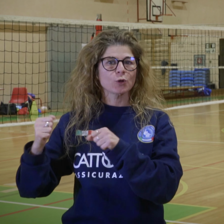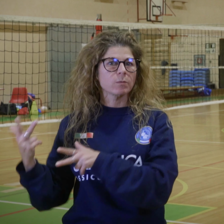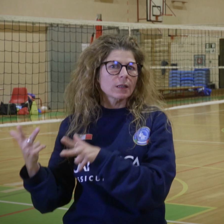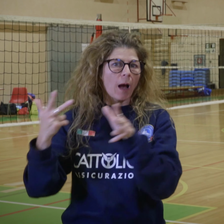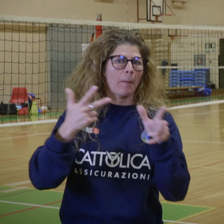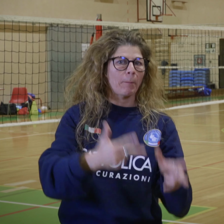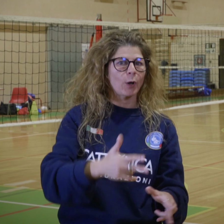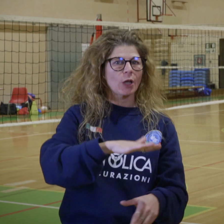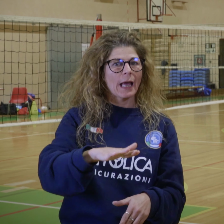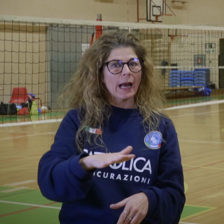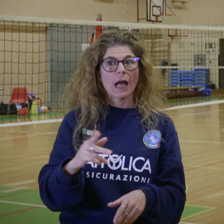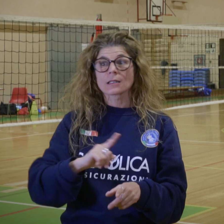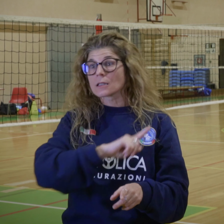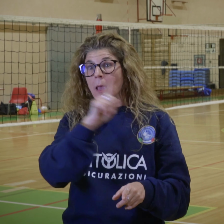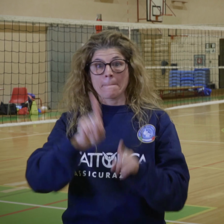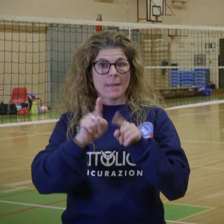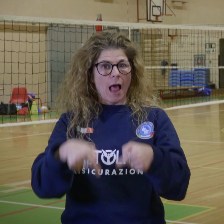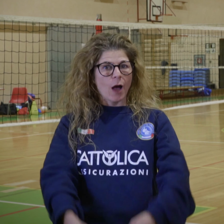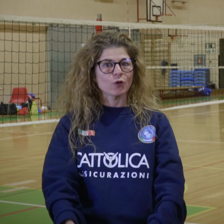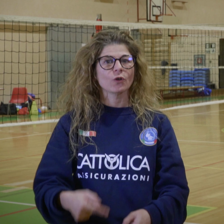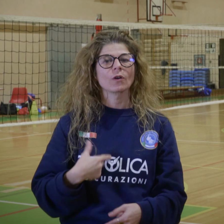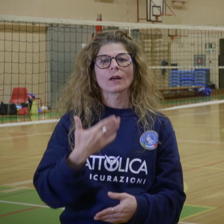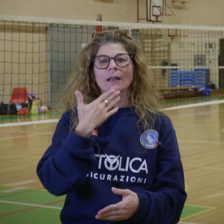ragazze fino a Milano, ringraziamo il centro sportivo che ci